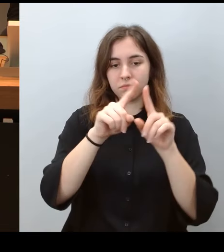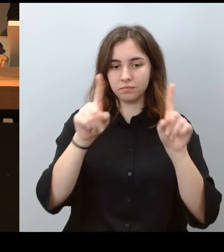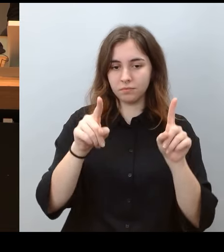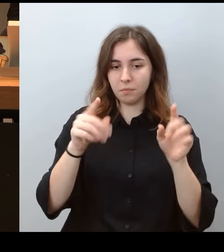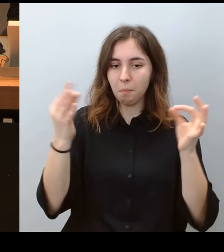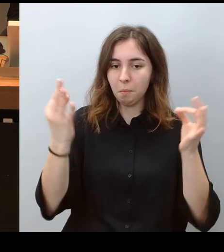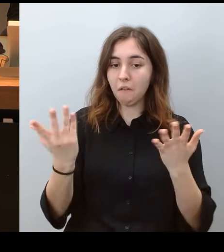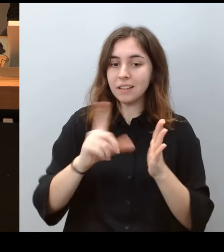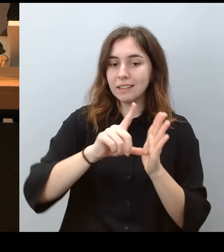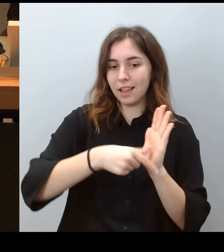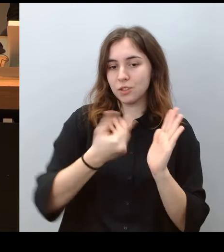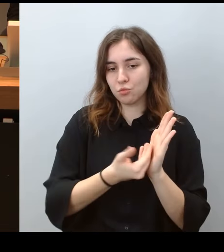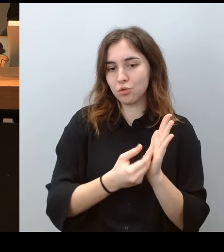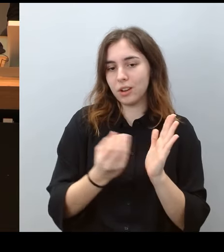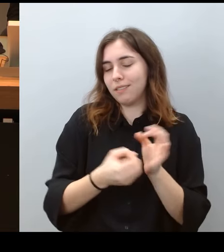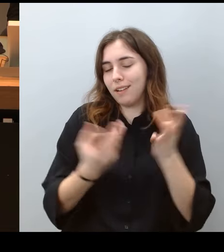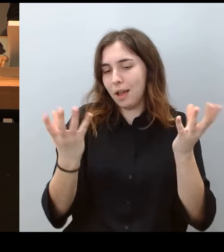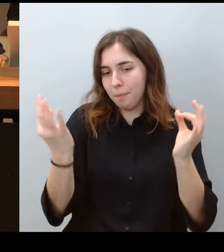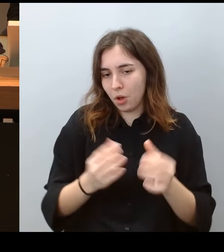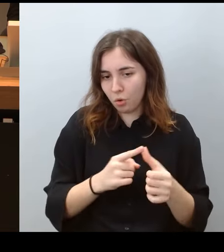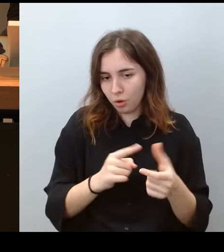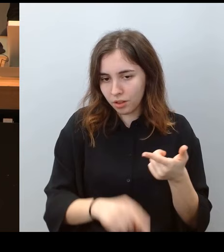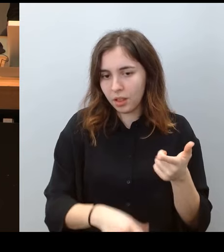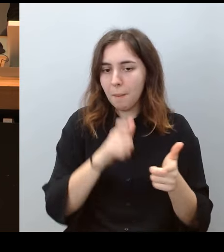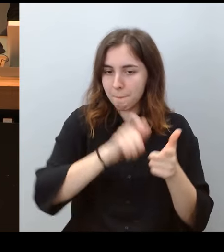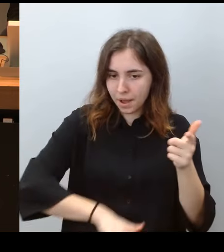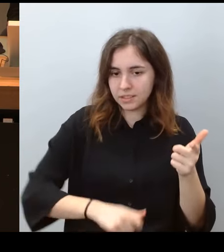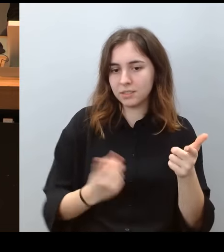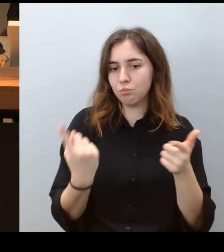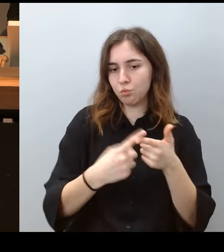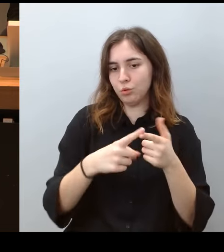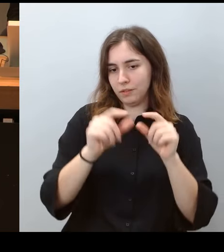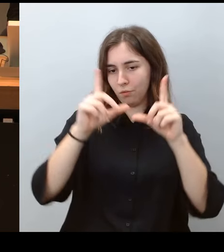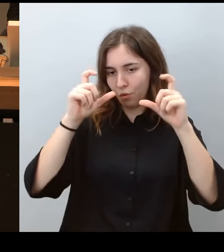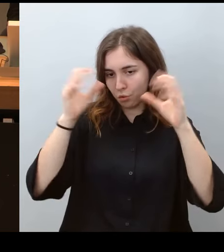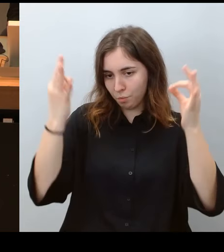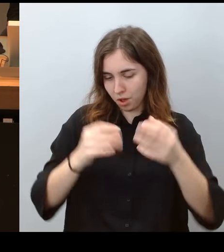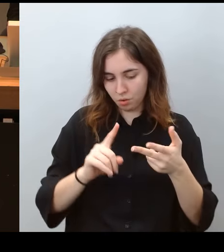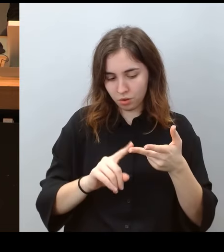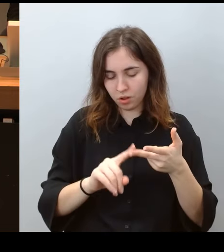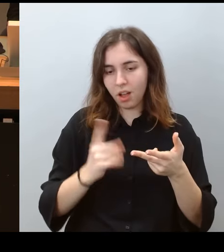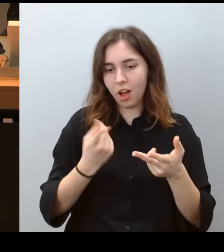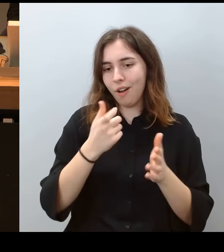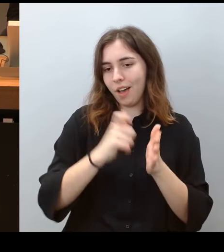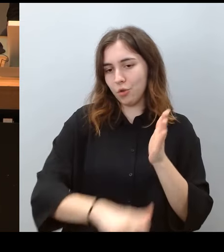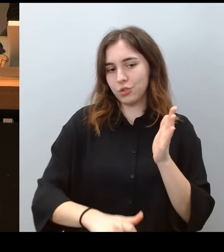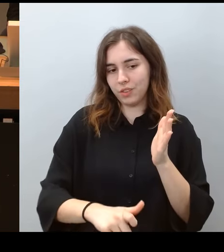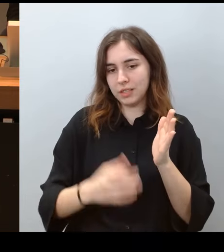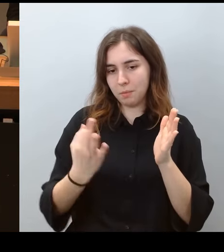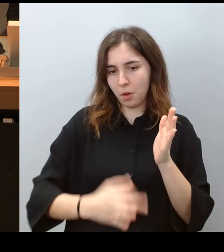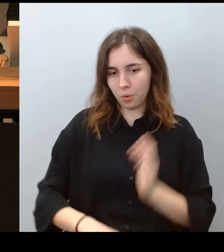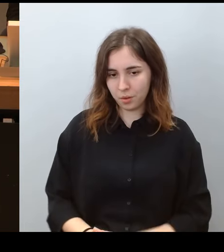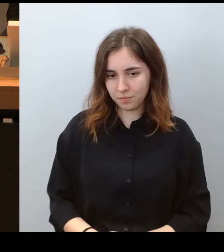des Pass, eines Passbildes sowie eines gültigen Ausweises erforderlich. Simpel, einfach,